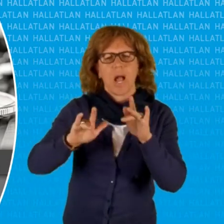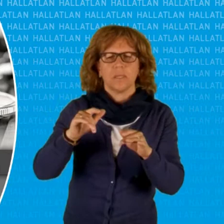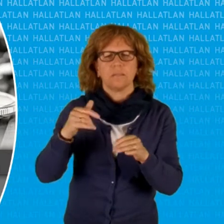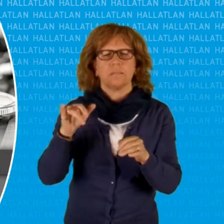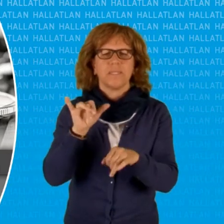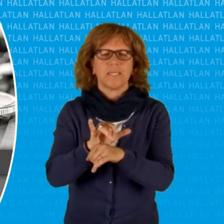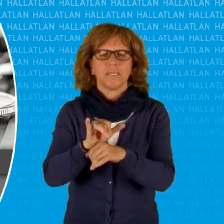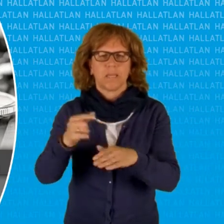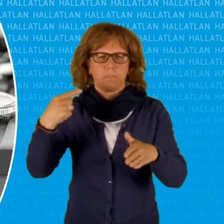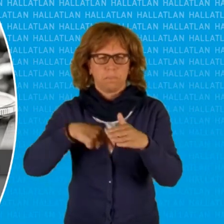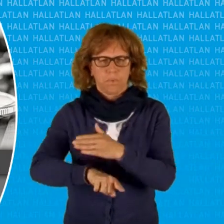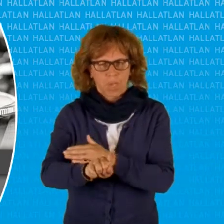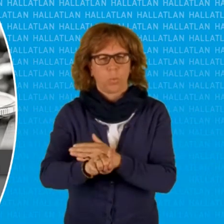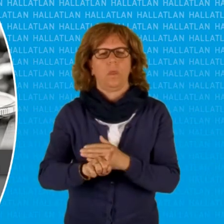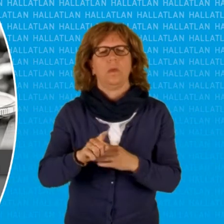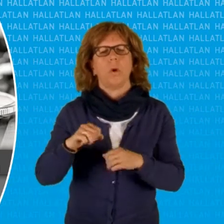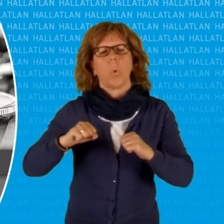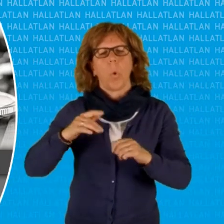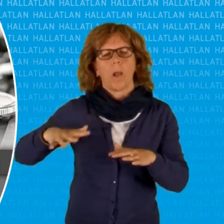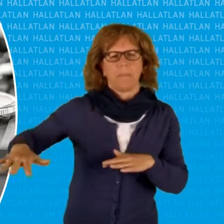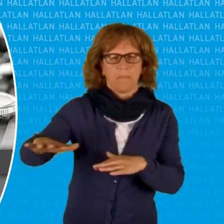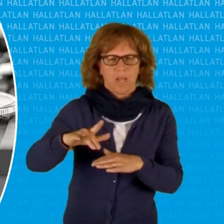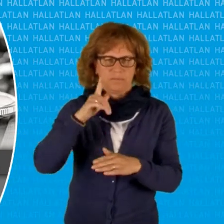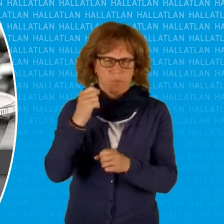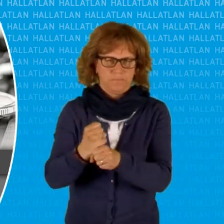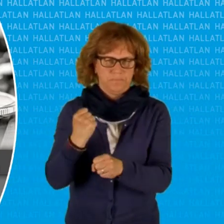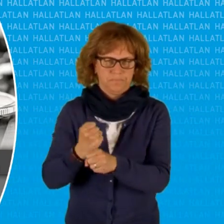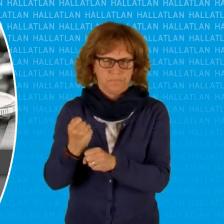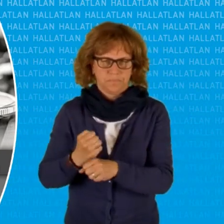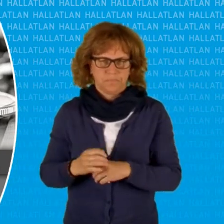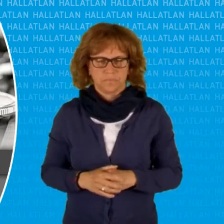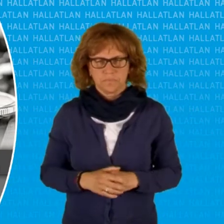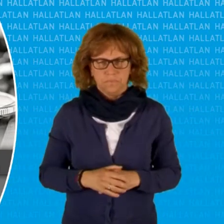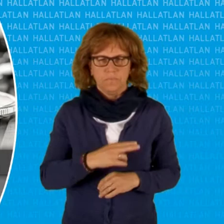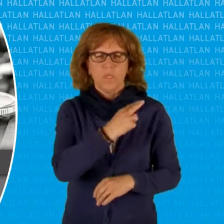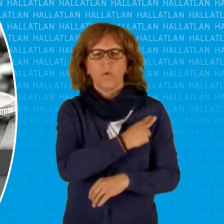mely szintén néhány héten belül a kormány elé kerülhet.